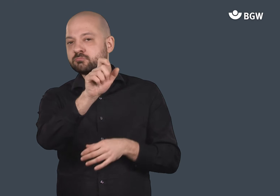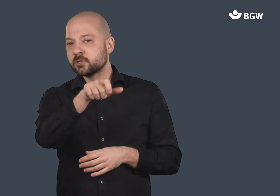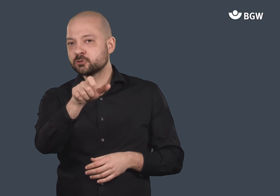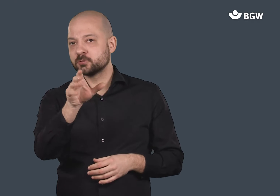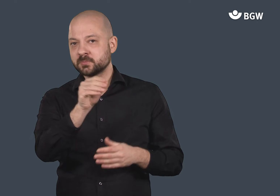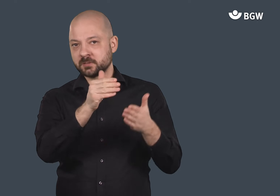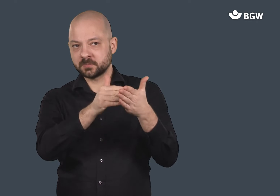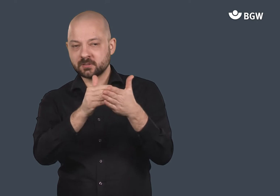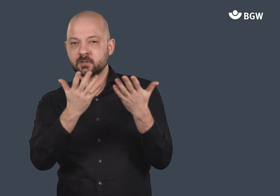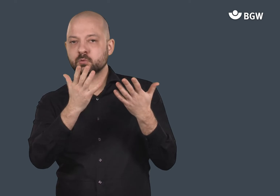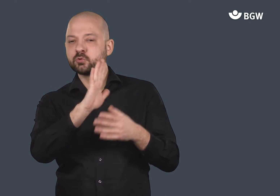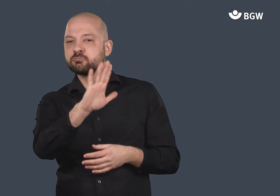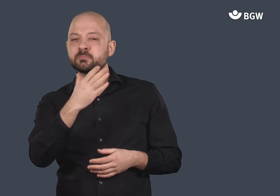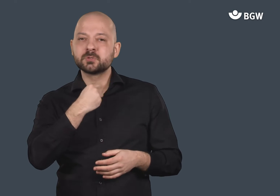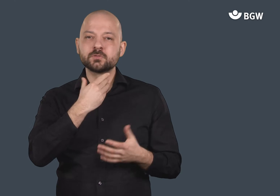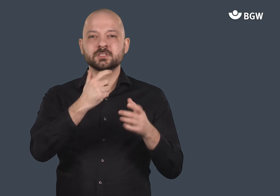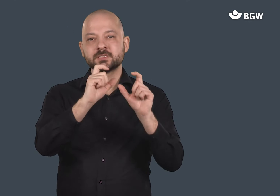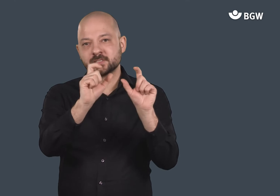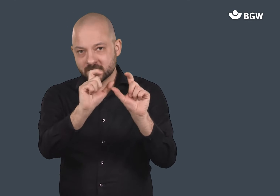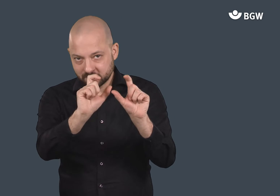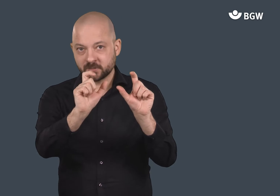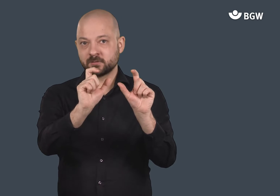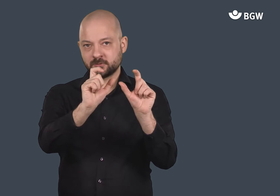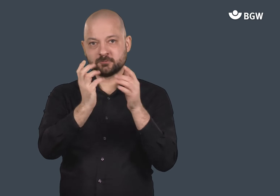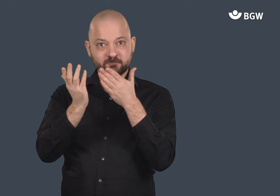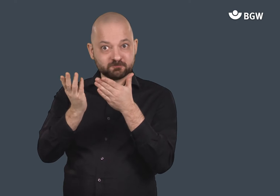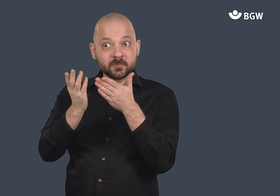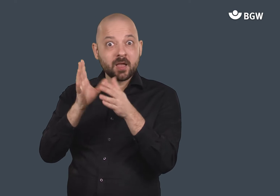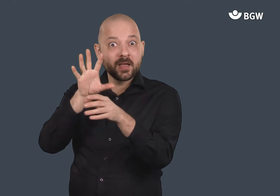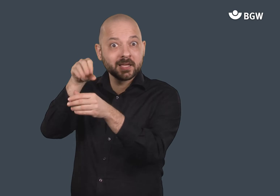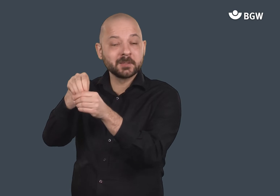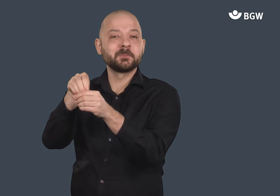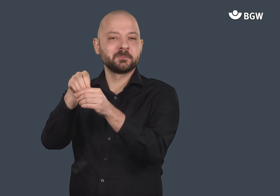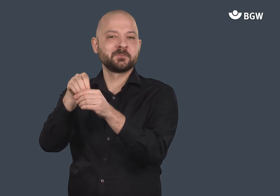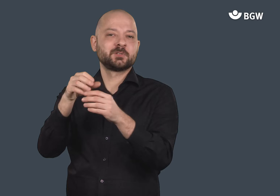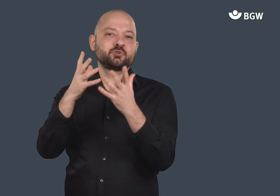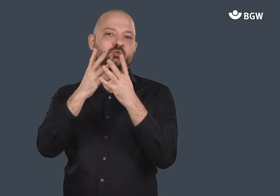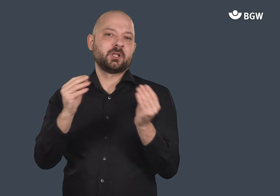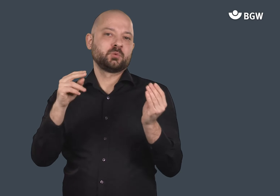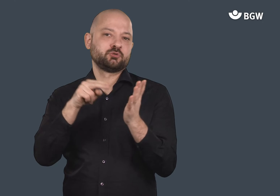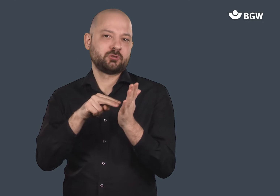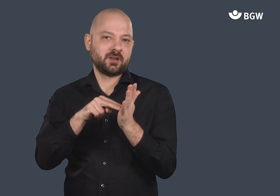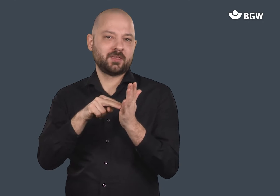von Menschen mit Behinderungen gibt es eine Schlichtungsstelle